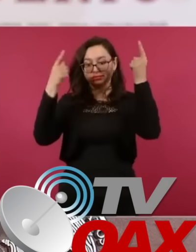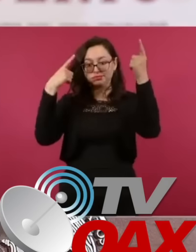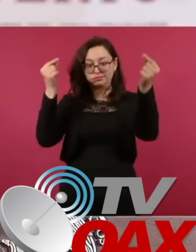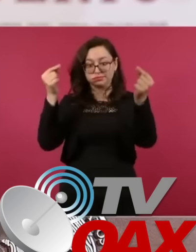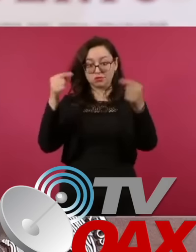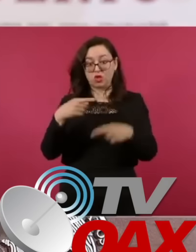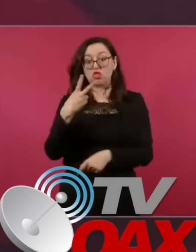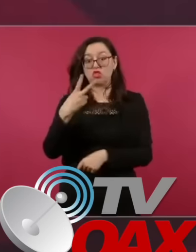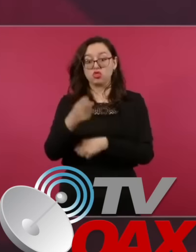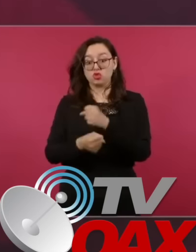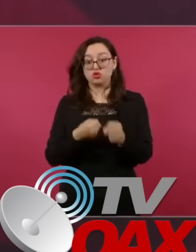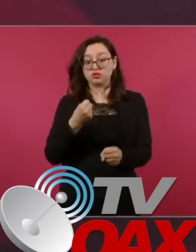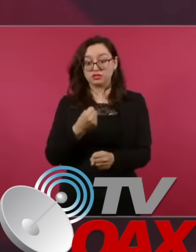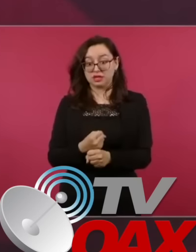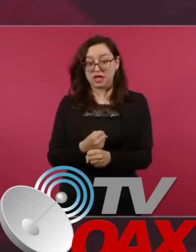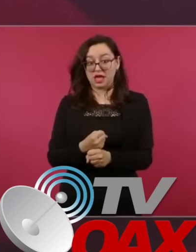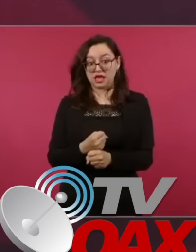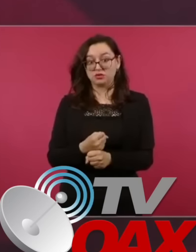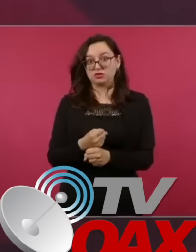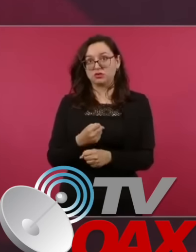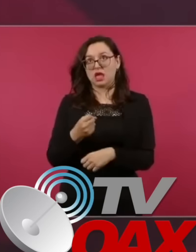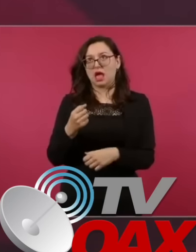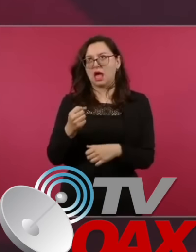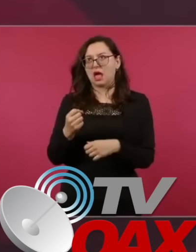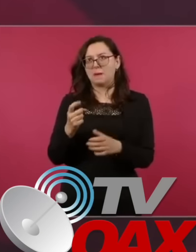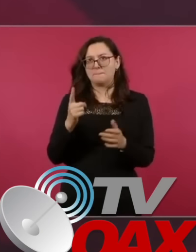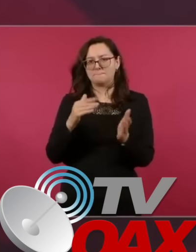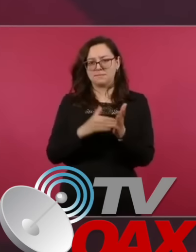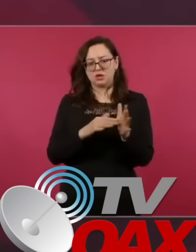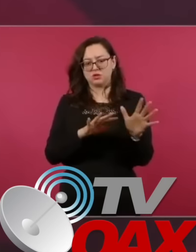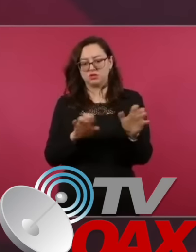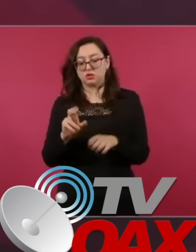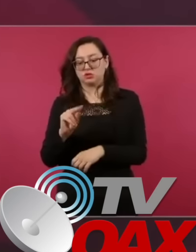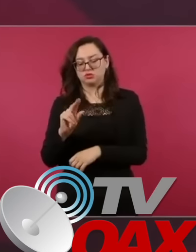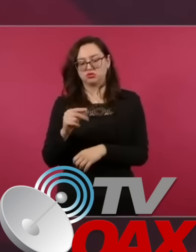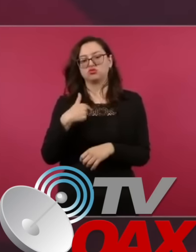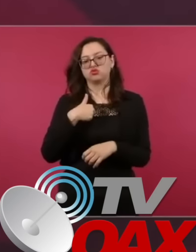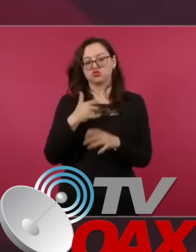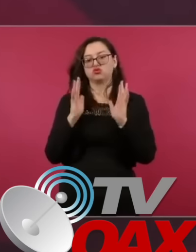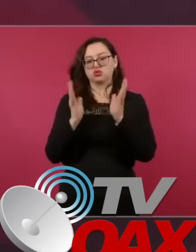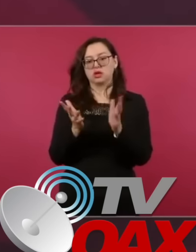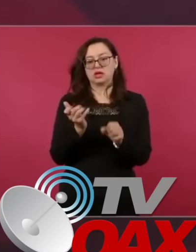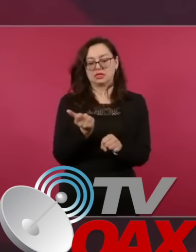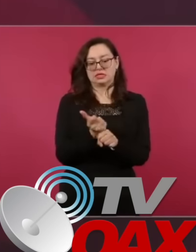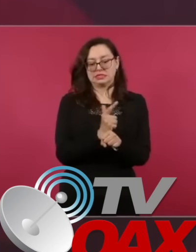me gradué en 1980 ya como oficial de Estado Mayor y con una licenciatura en administración militar